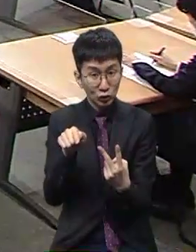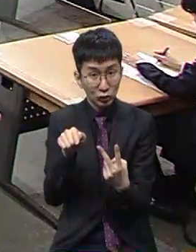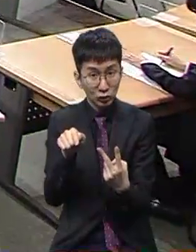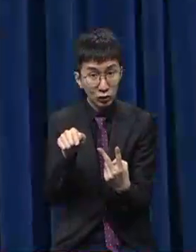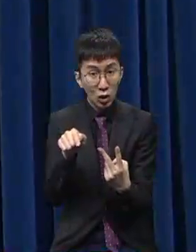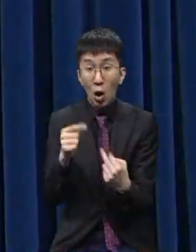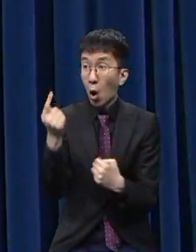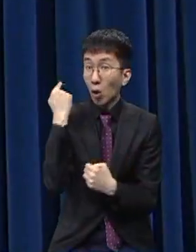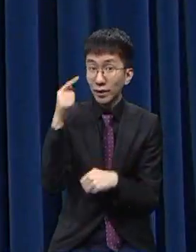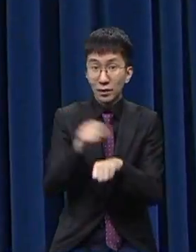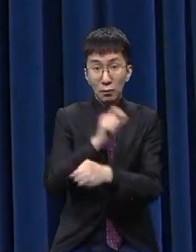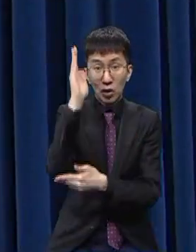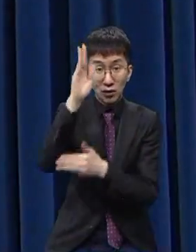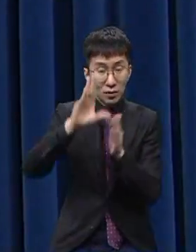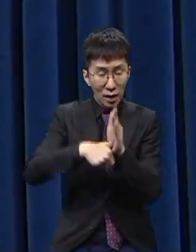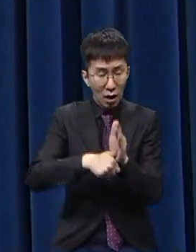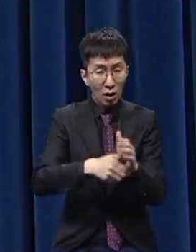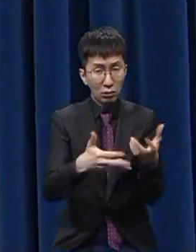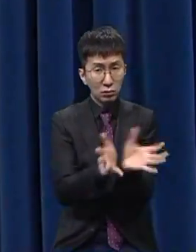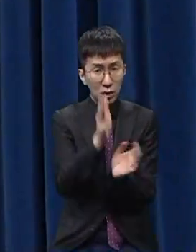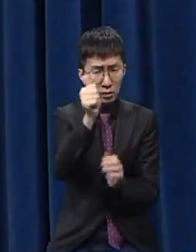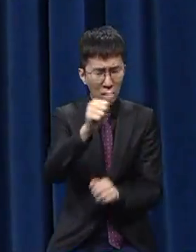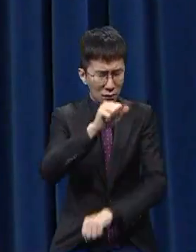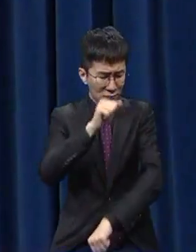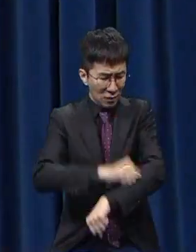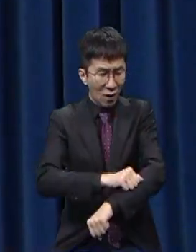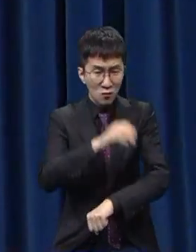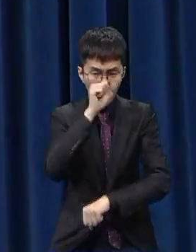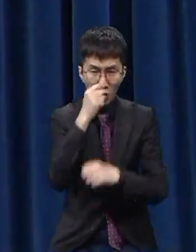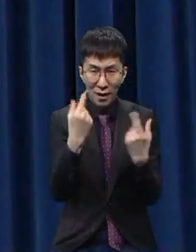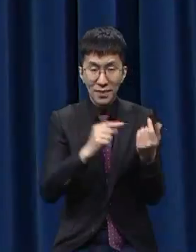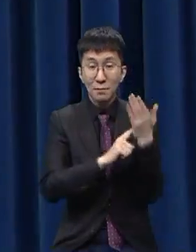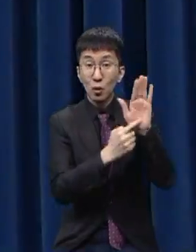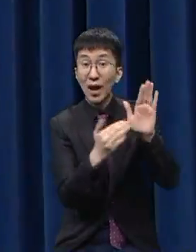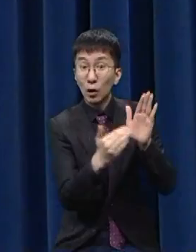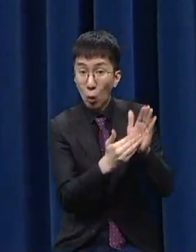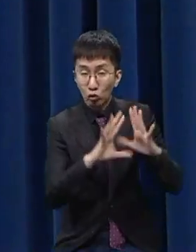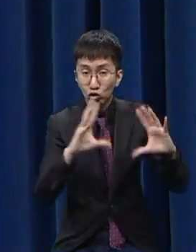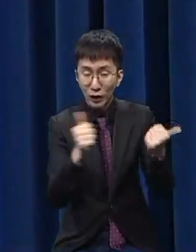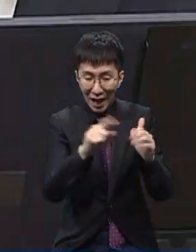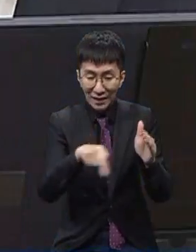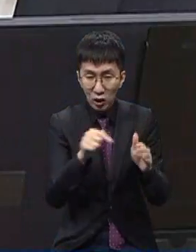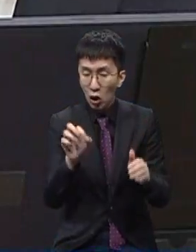후보자들의 능력을 일일이 강조한 어제 특별 연설처럼 임명 의지를 밝혔다, 국회에서 여야가 협의할 시간을 주고 그